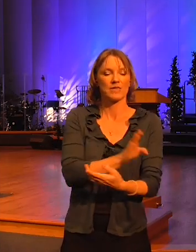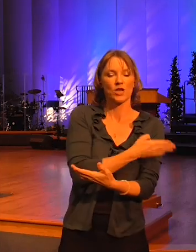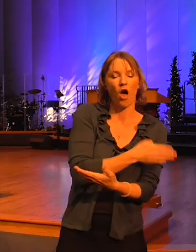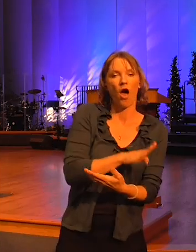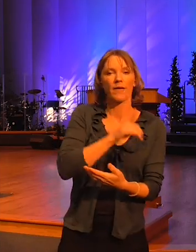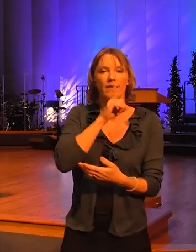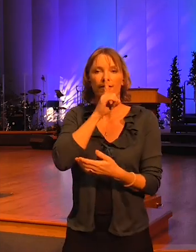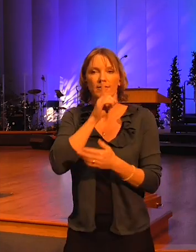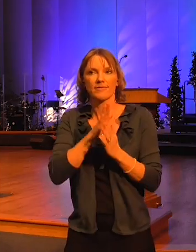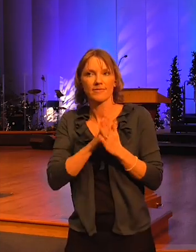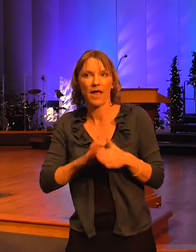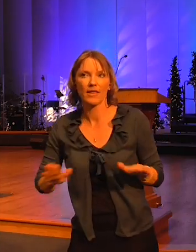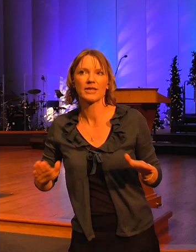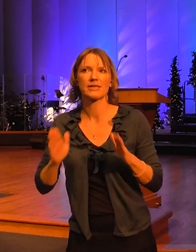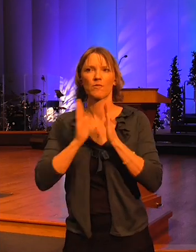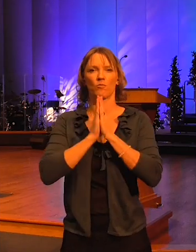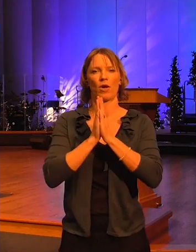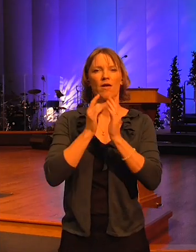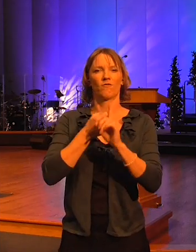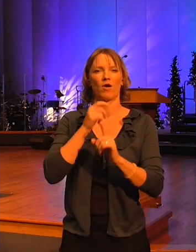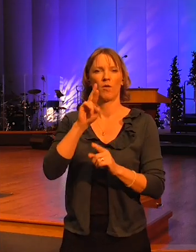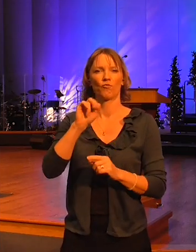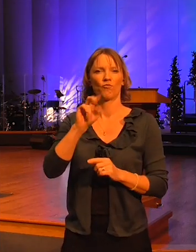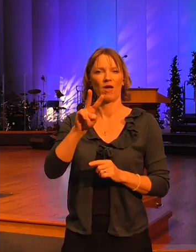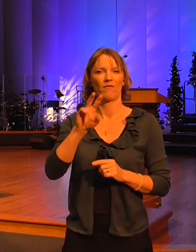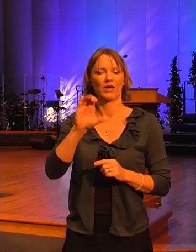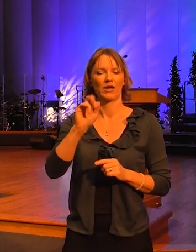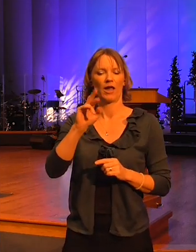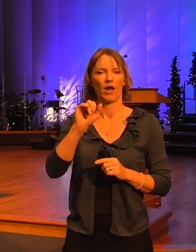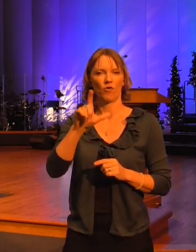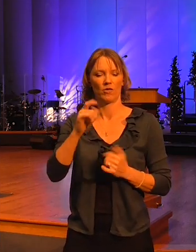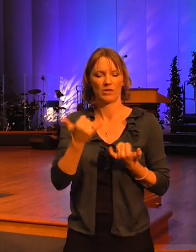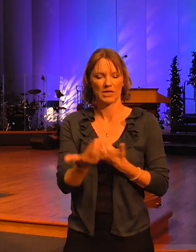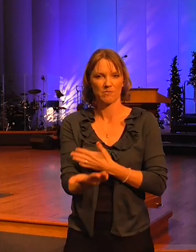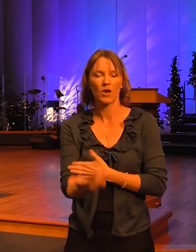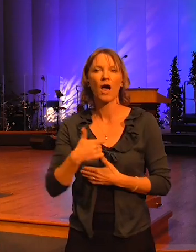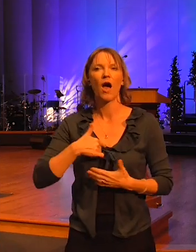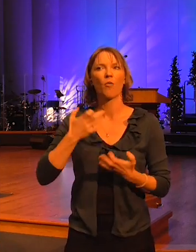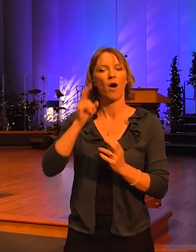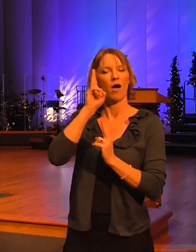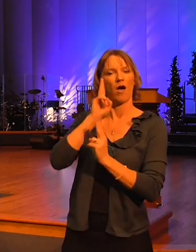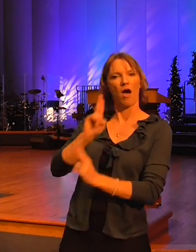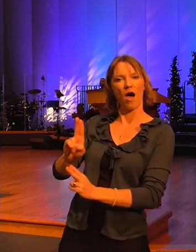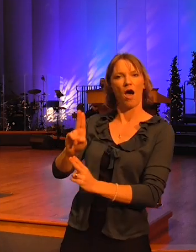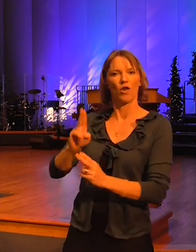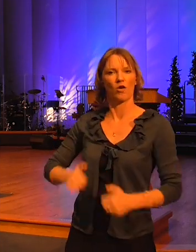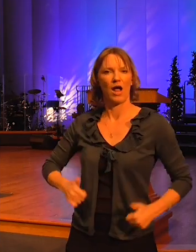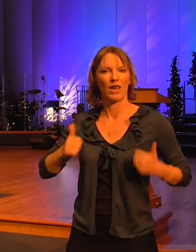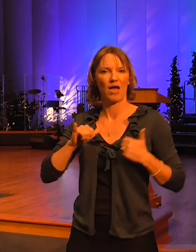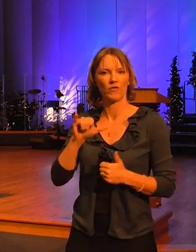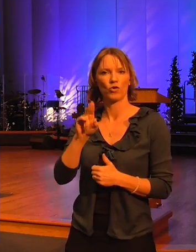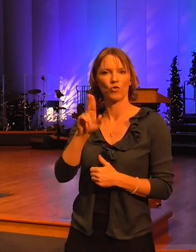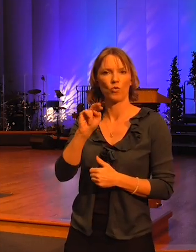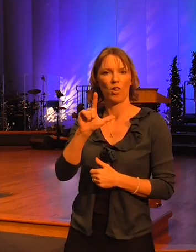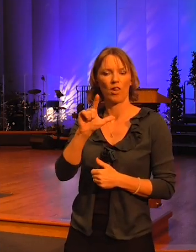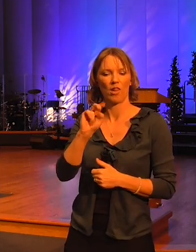oración del Reverendo Carol esta mañana. Quiero honrar la vida de Ulan Savage, un